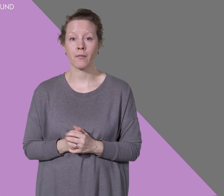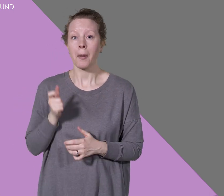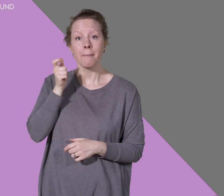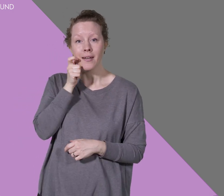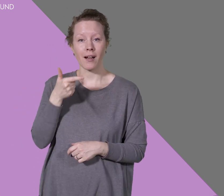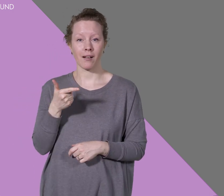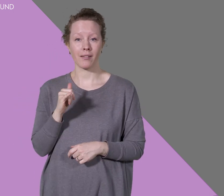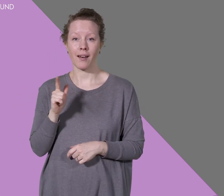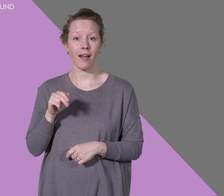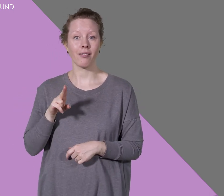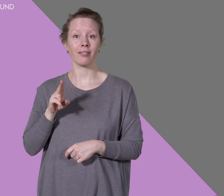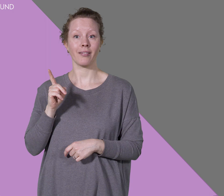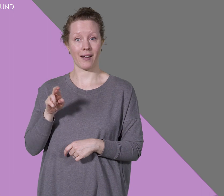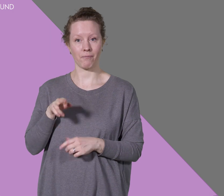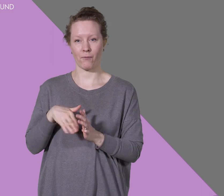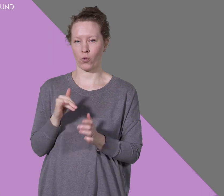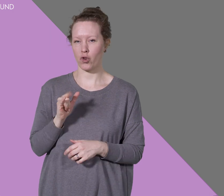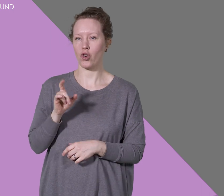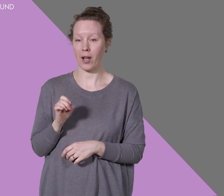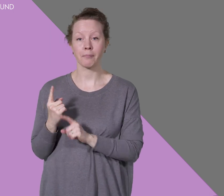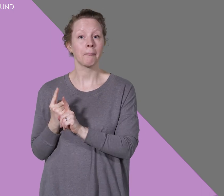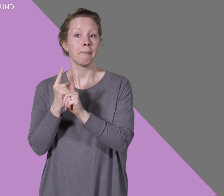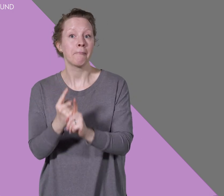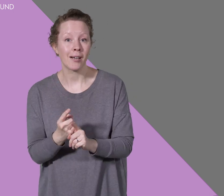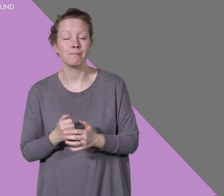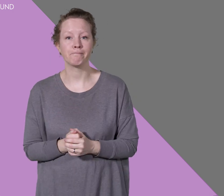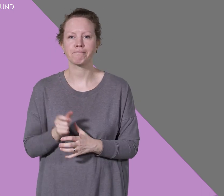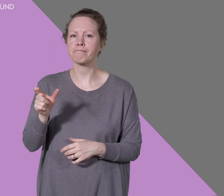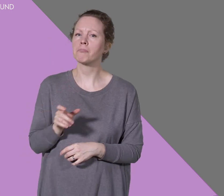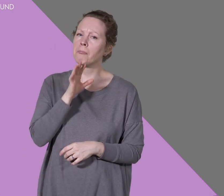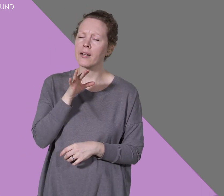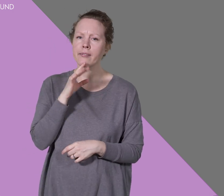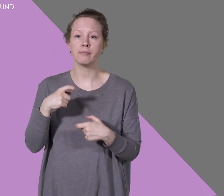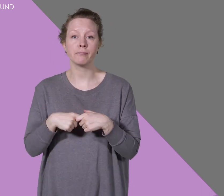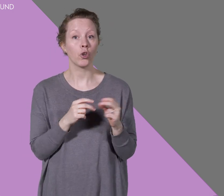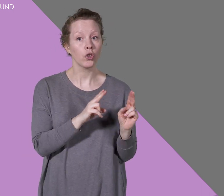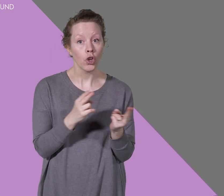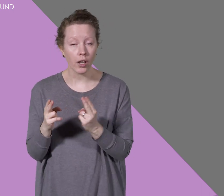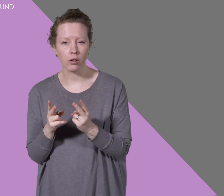Mikaela Tillander från Yle kommer med och hon ska berätta om nyheter -